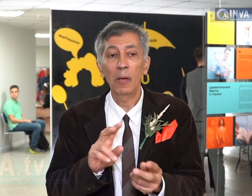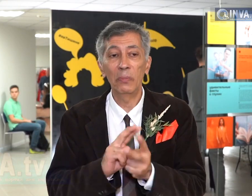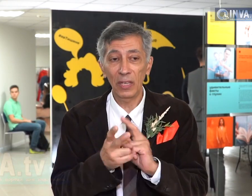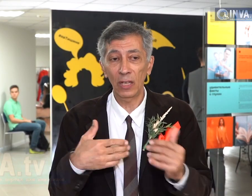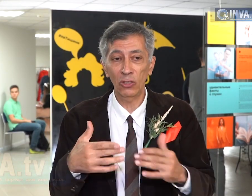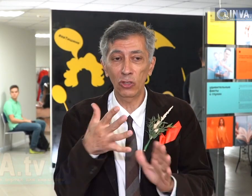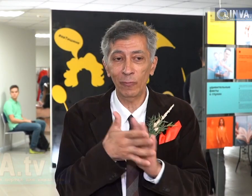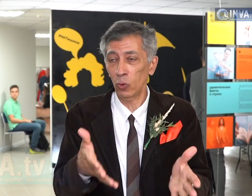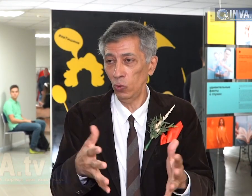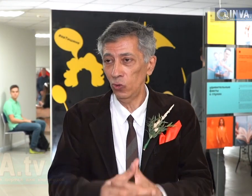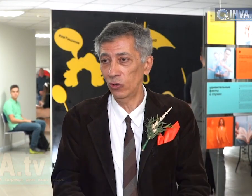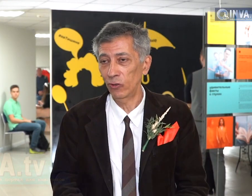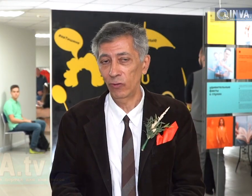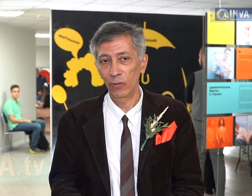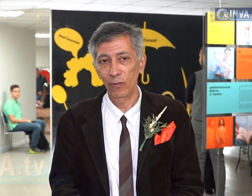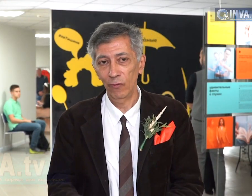языку в положительную сторону.